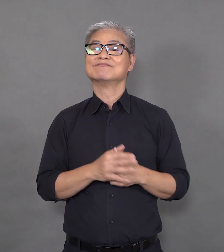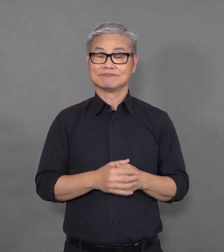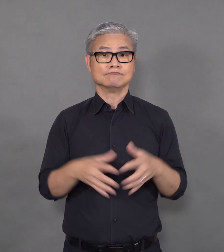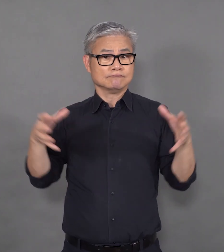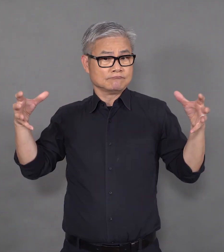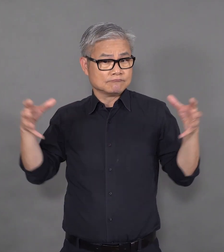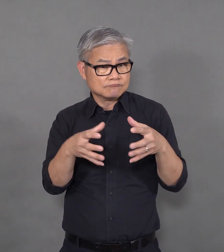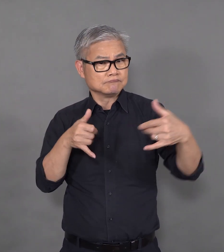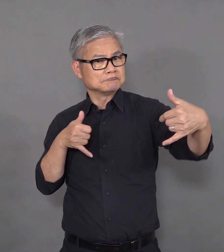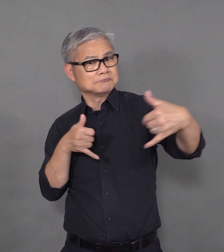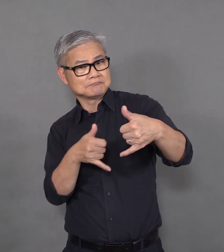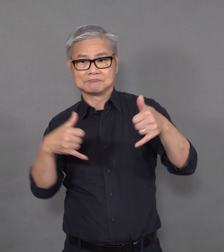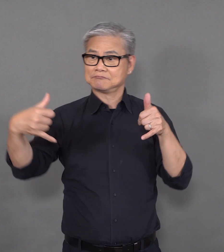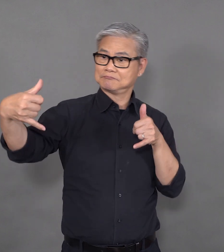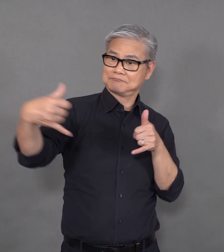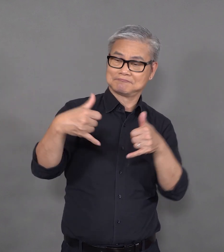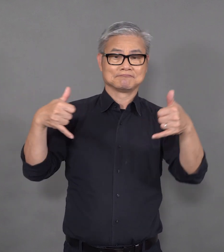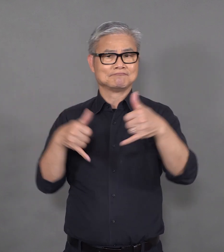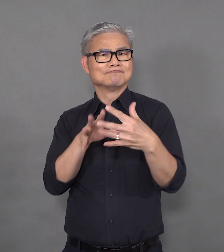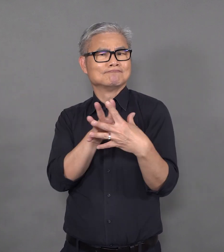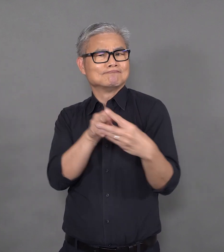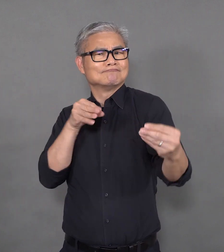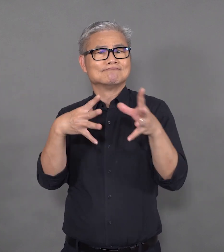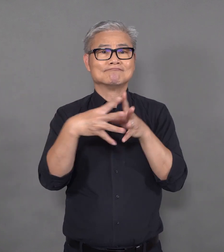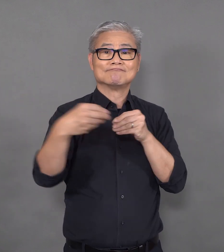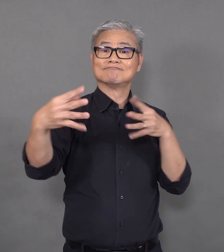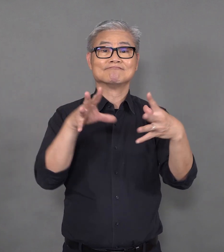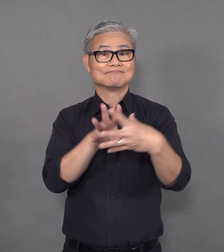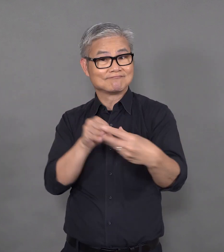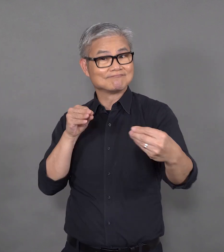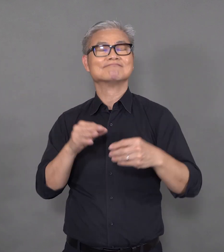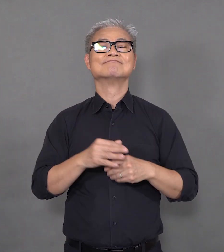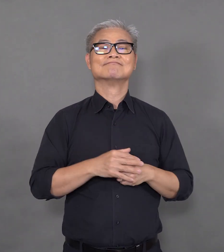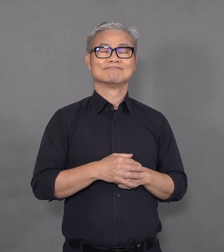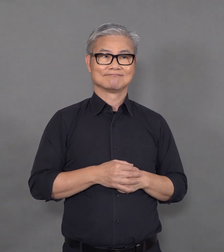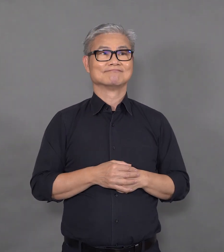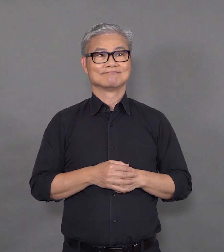眾人內心開始互相呼應